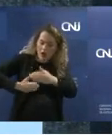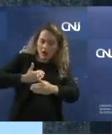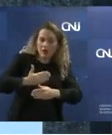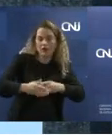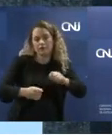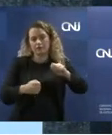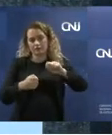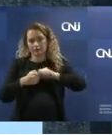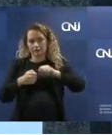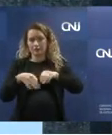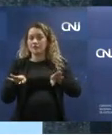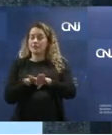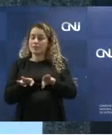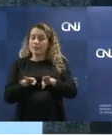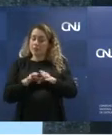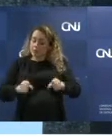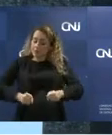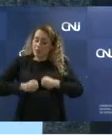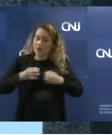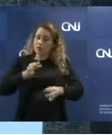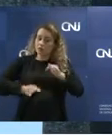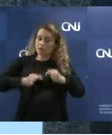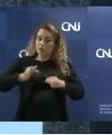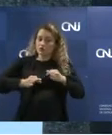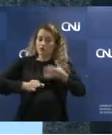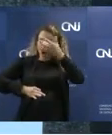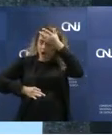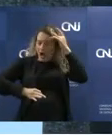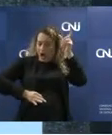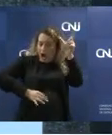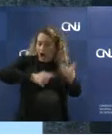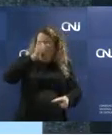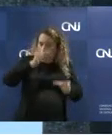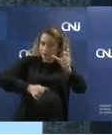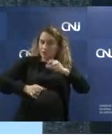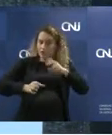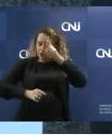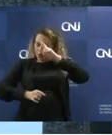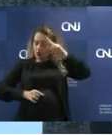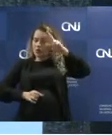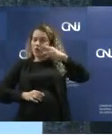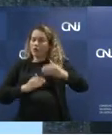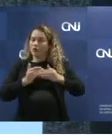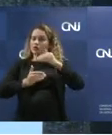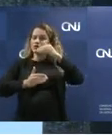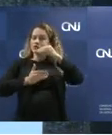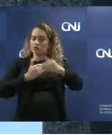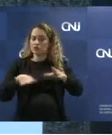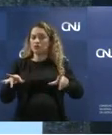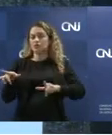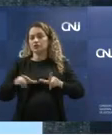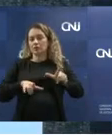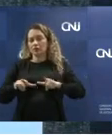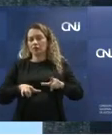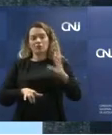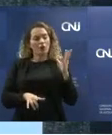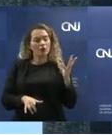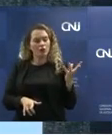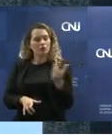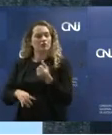pelo Poder Judiciário aos oficiais da serventia extrajudiciais. É uma conquista importante em nosso ordenamento,